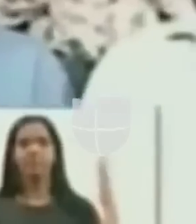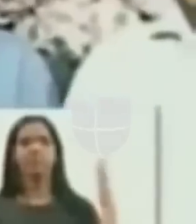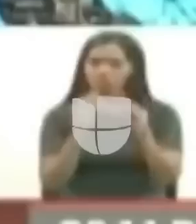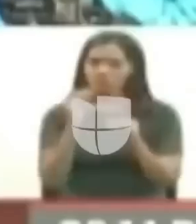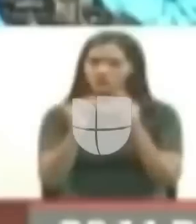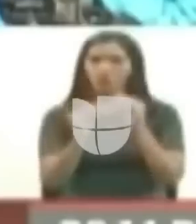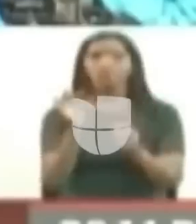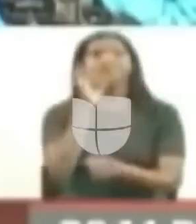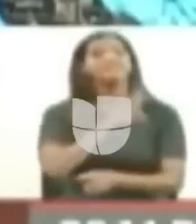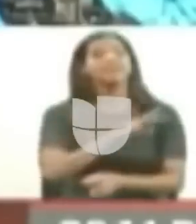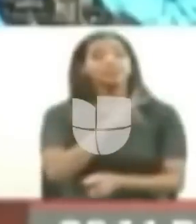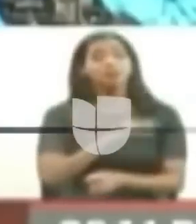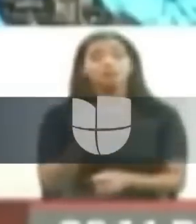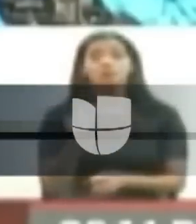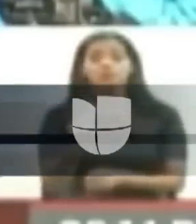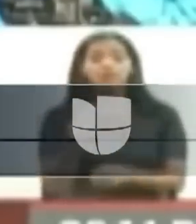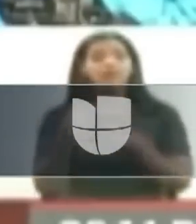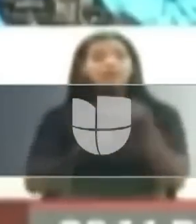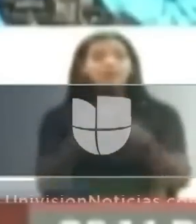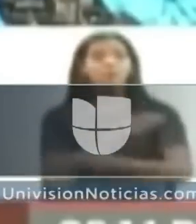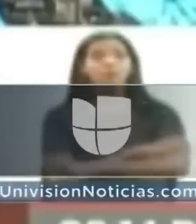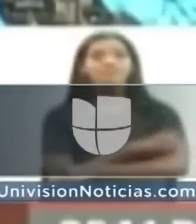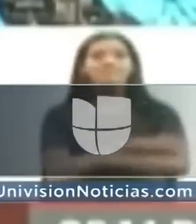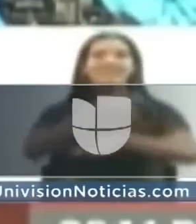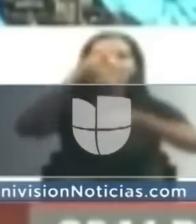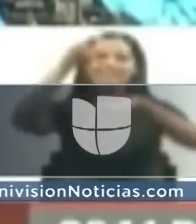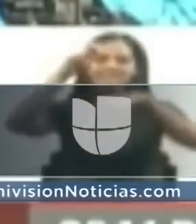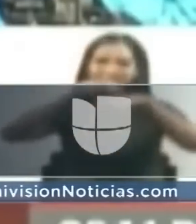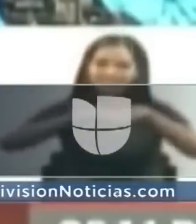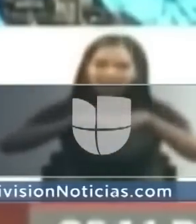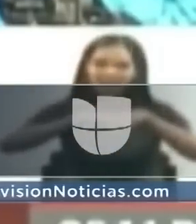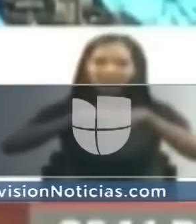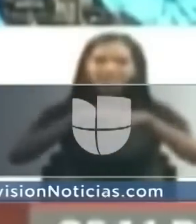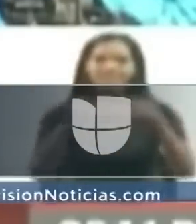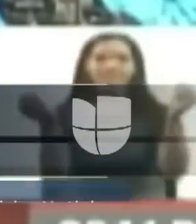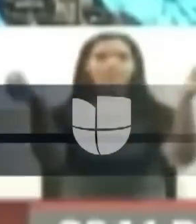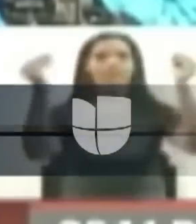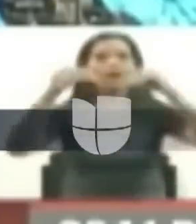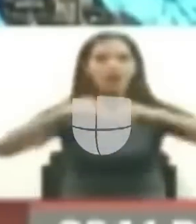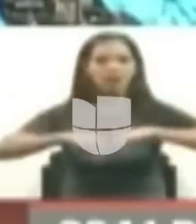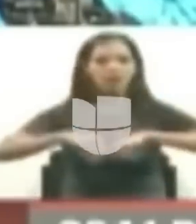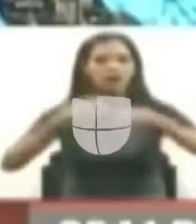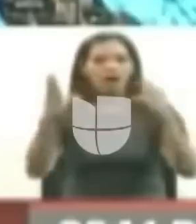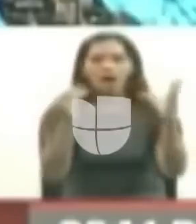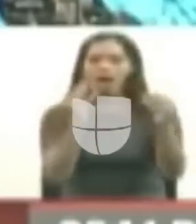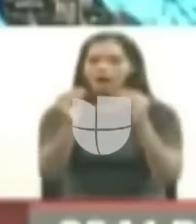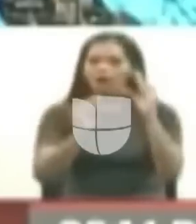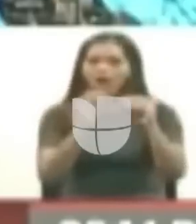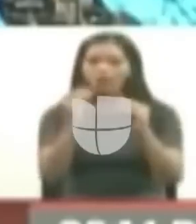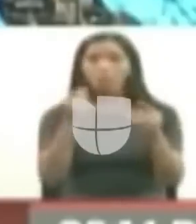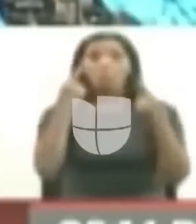OTRO TANTO ASOMABA EL ÚMERO 2 DEL ÉGIMEN, DIOSDADO CABELLO. DECLAÓ QUE EL DÁLOGO NO ERA